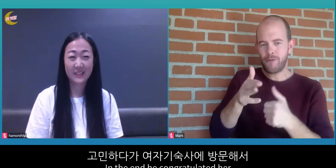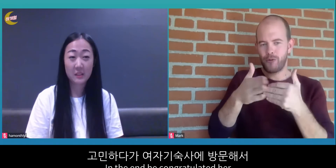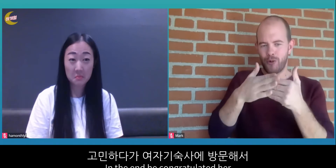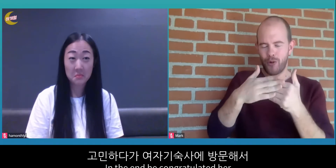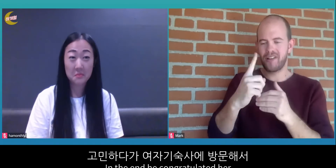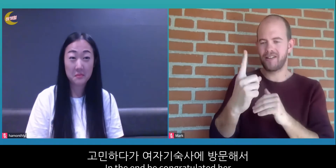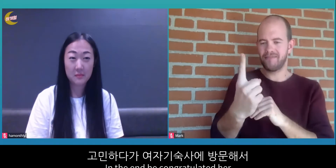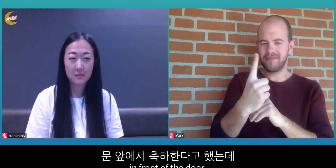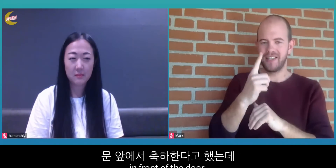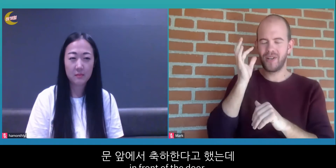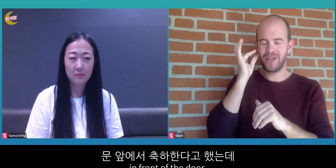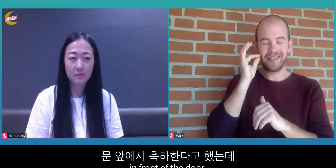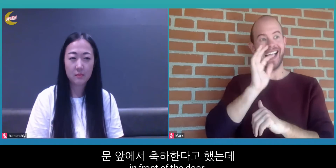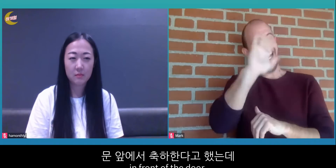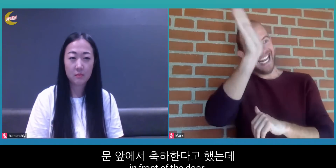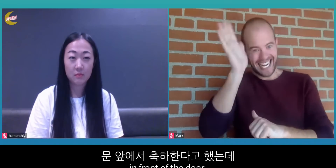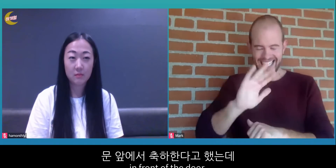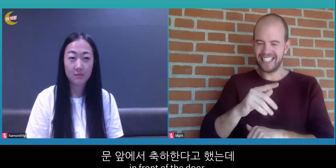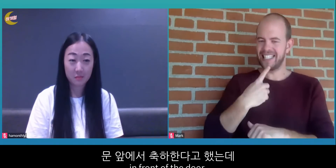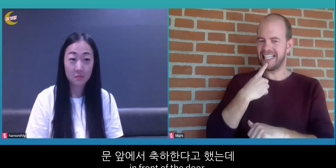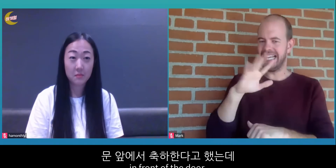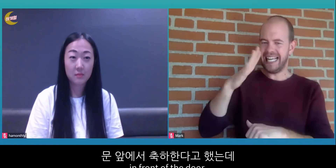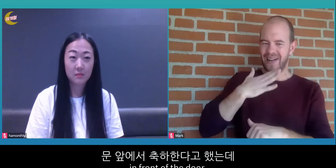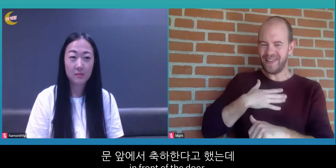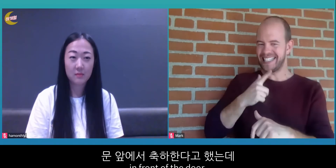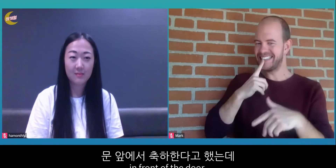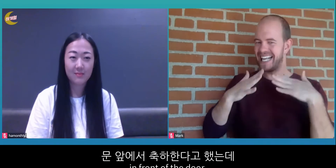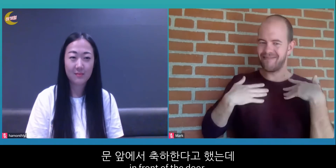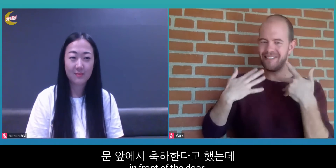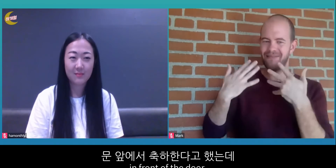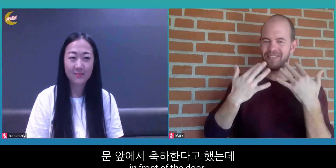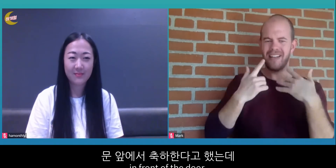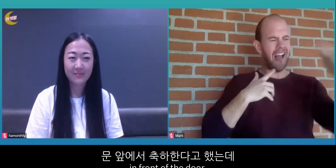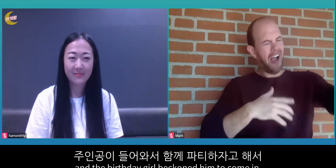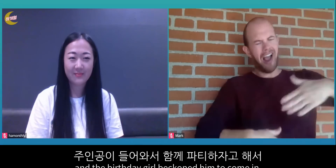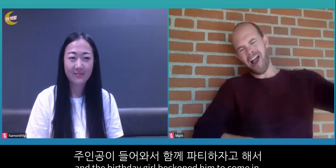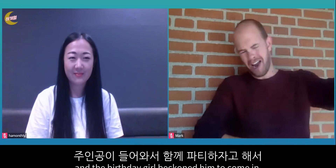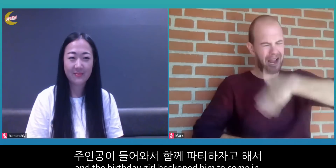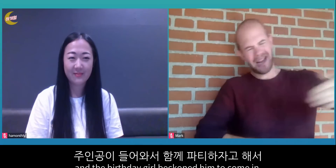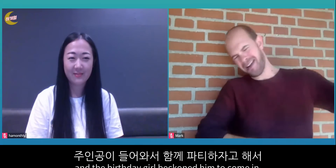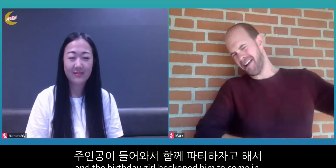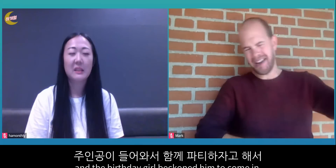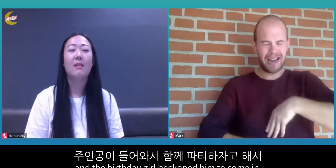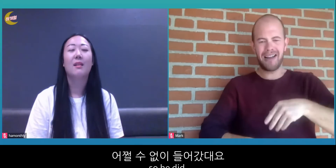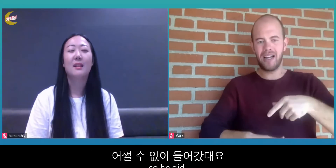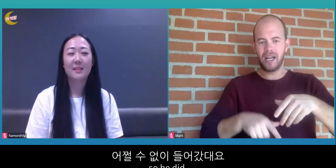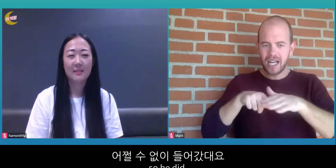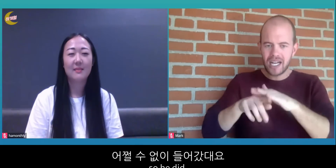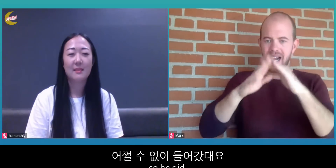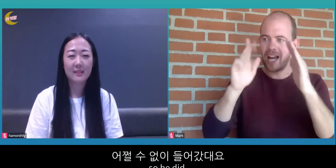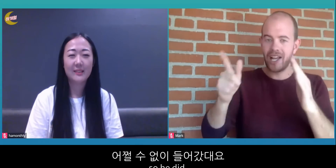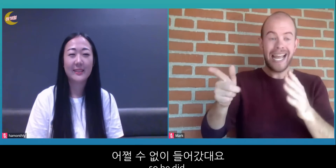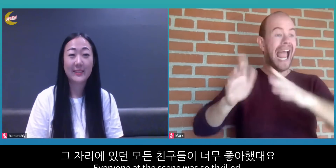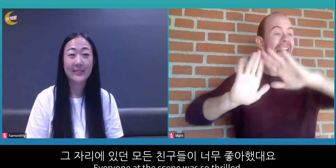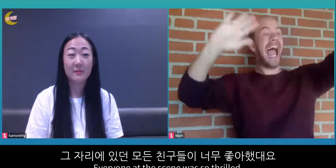。結局、彼はドアの前で彼女を祝福し 、誕生日の女の子が彼に入るように手招きしたので、彼はそうしました。